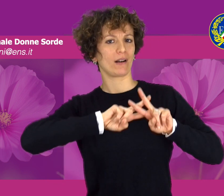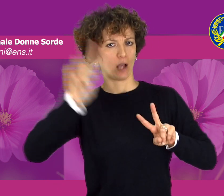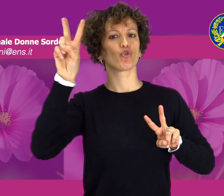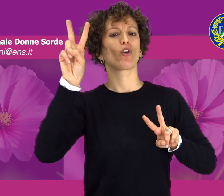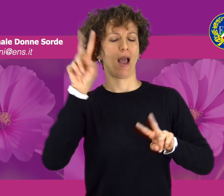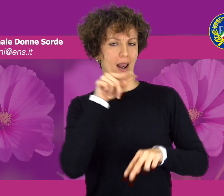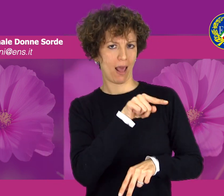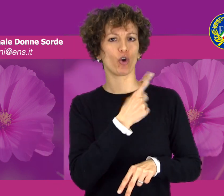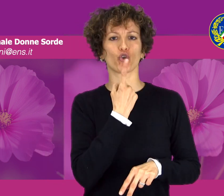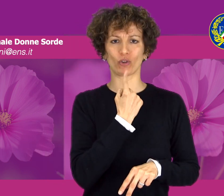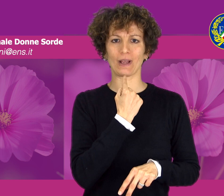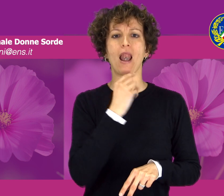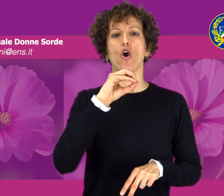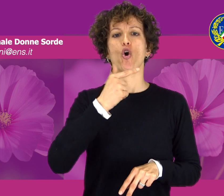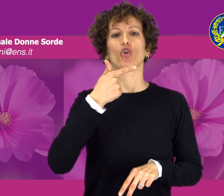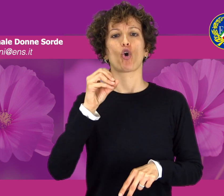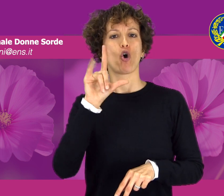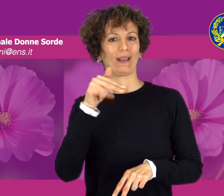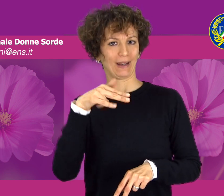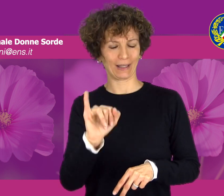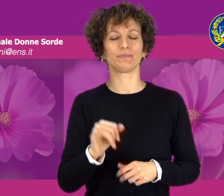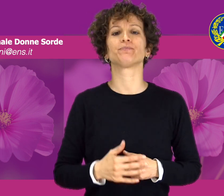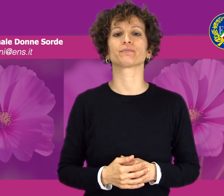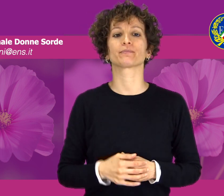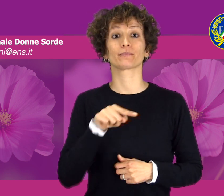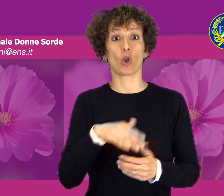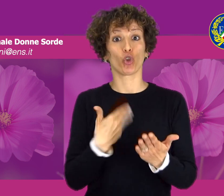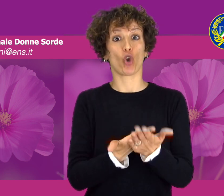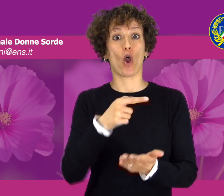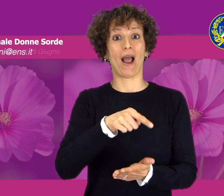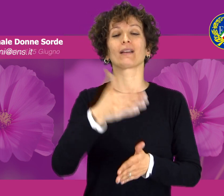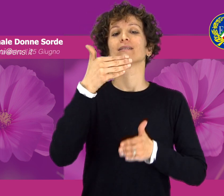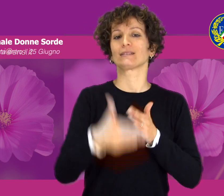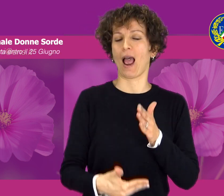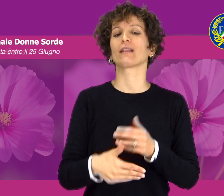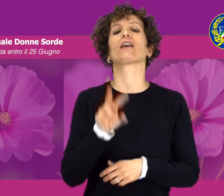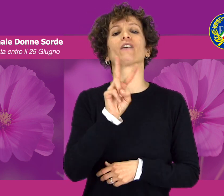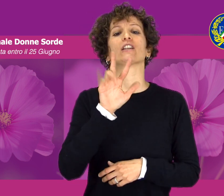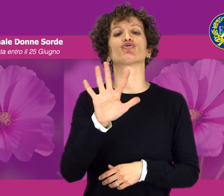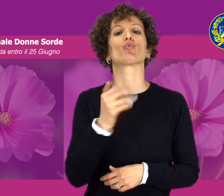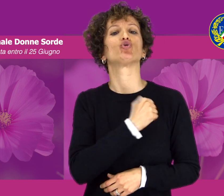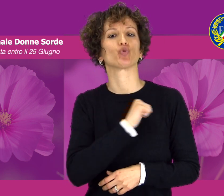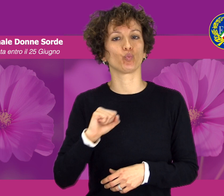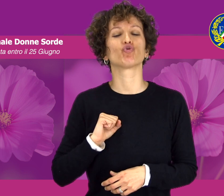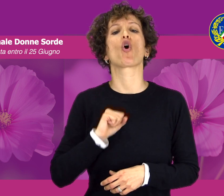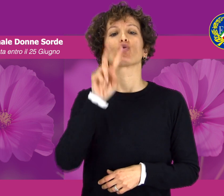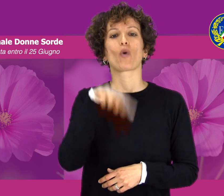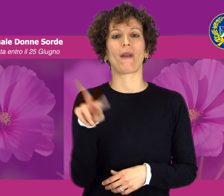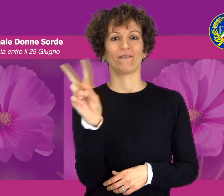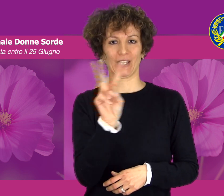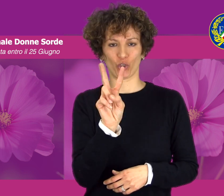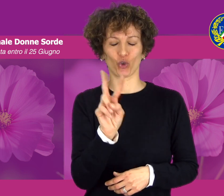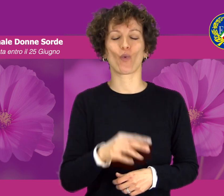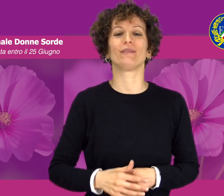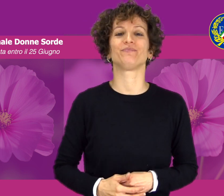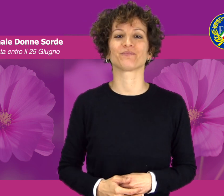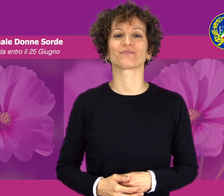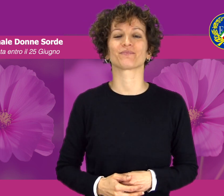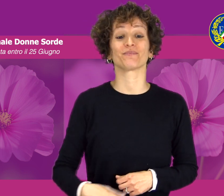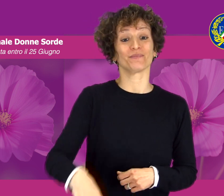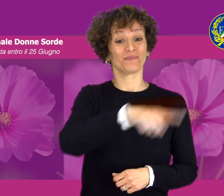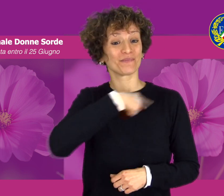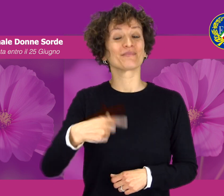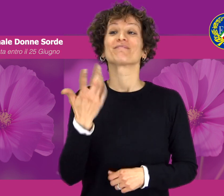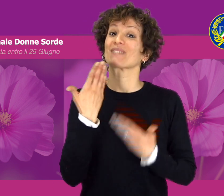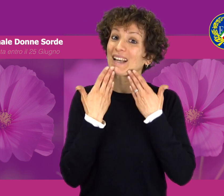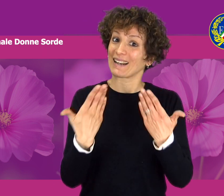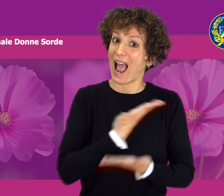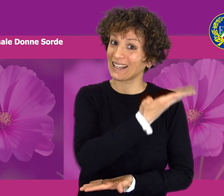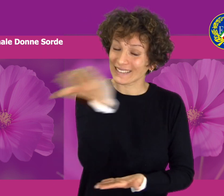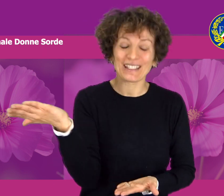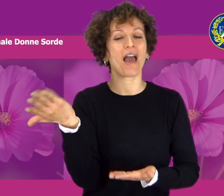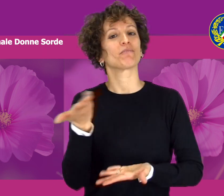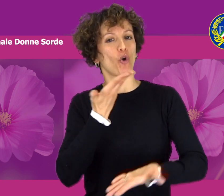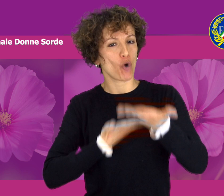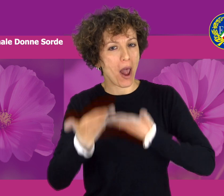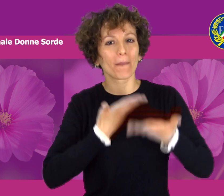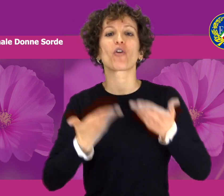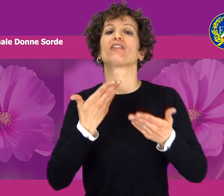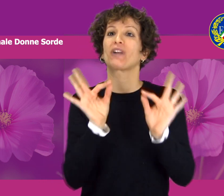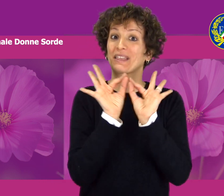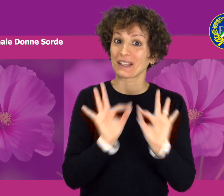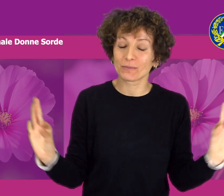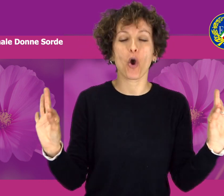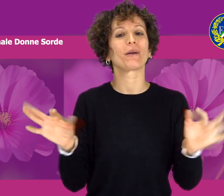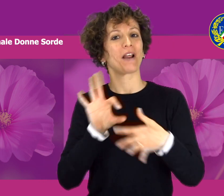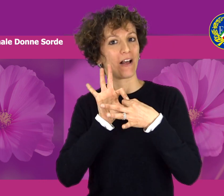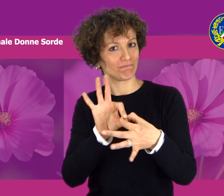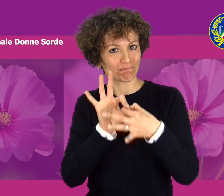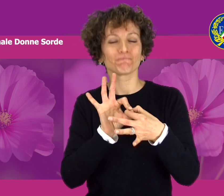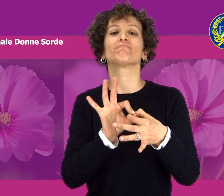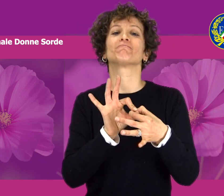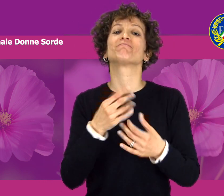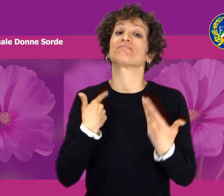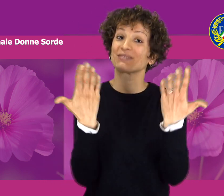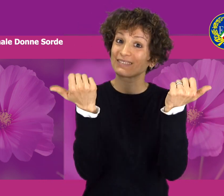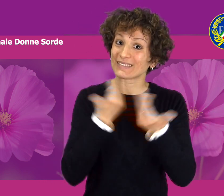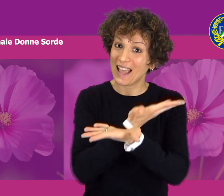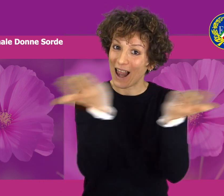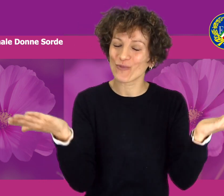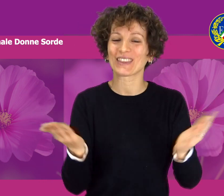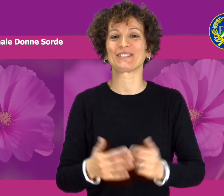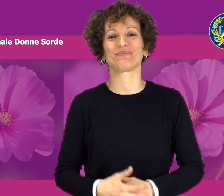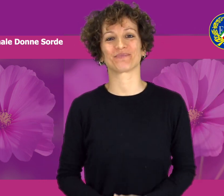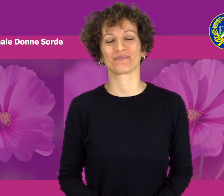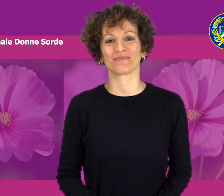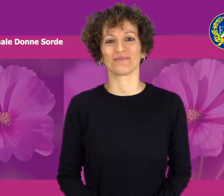Sig.ra Rosella Ottolini. La domanda scade il 25 Giugno 2022. Vi ringraziamo per la vostra collaborazione e disponibilità. Saluti a tutti